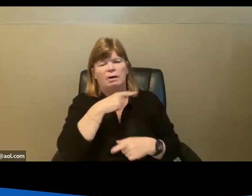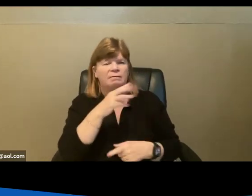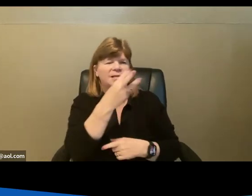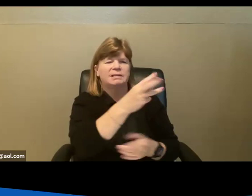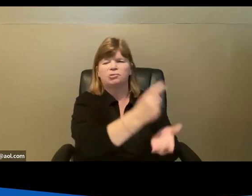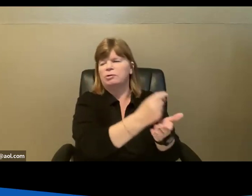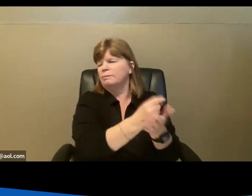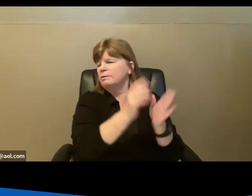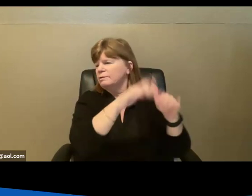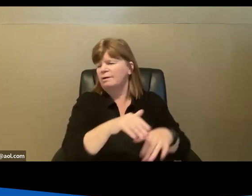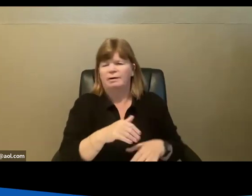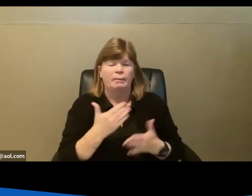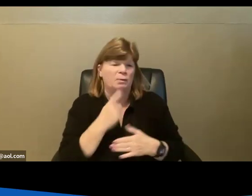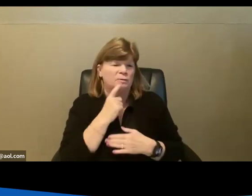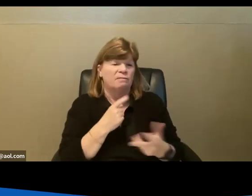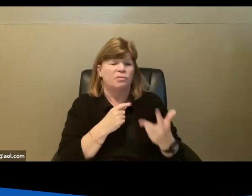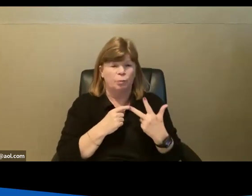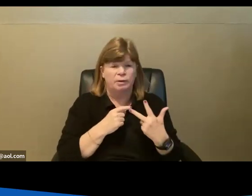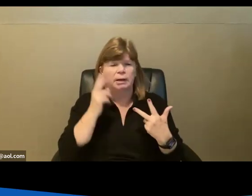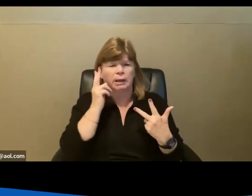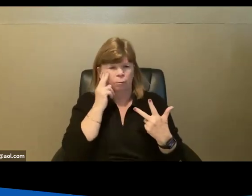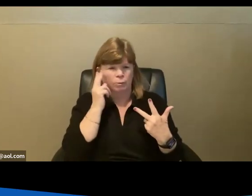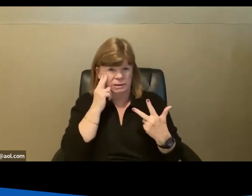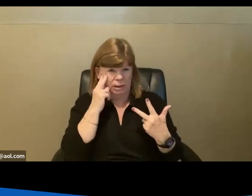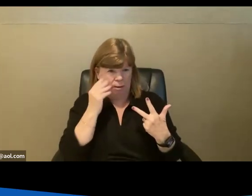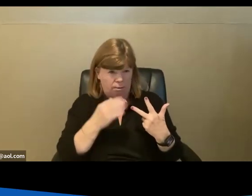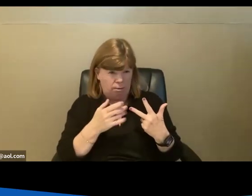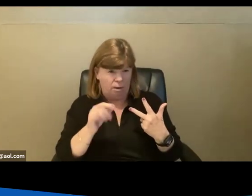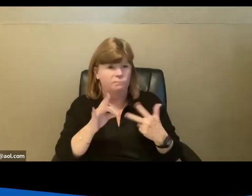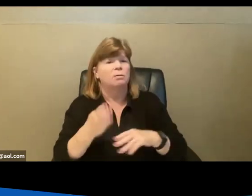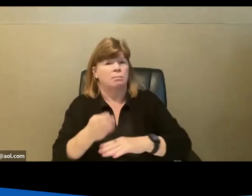Podrían decir que tienes tres tratamientos, y si están progresando, entonces te daremos más tratamientos.